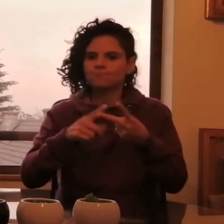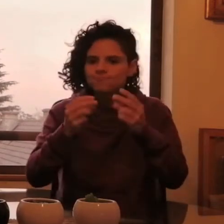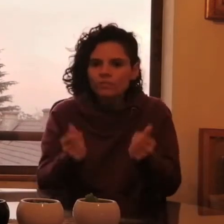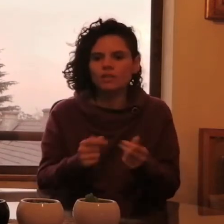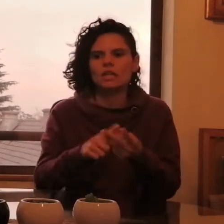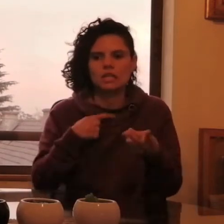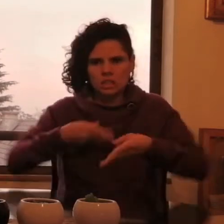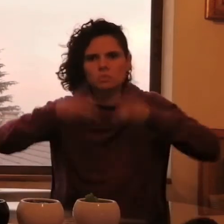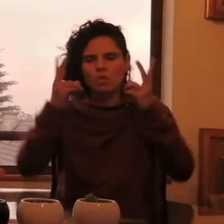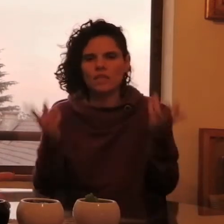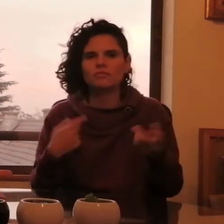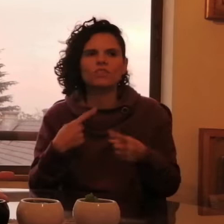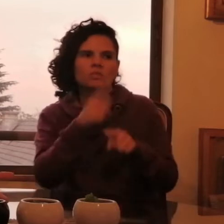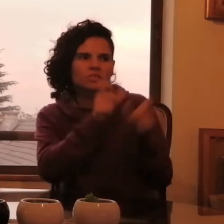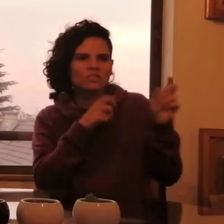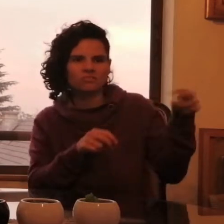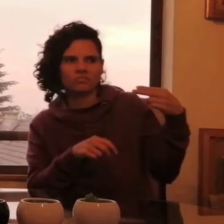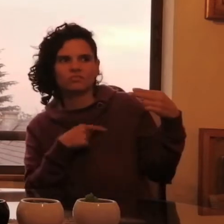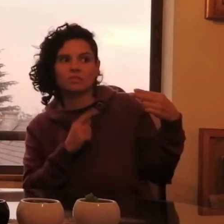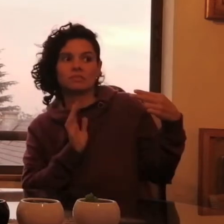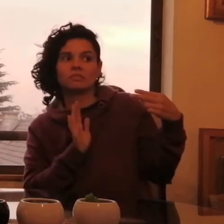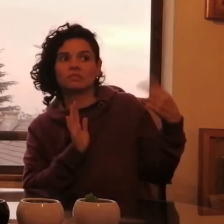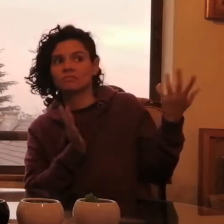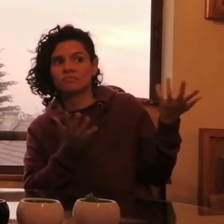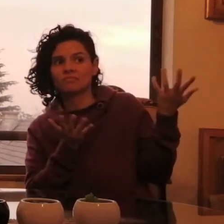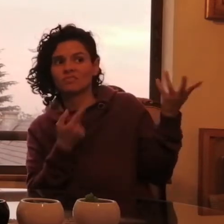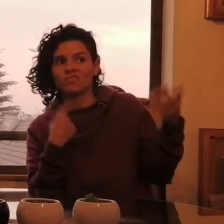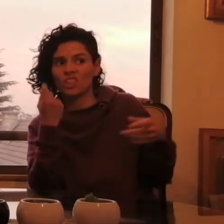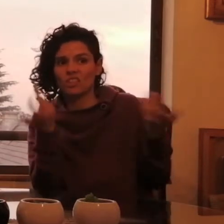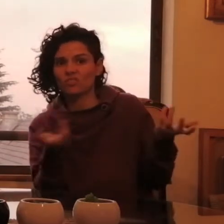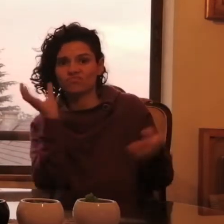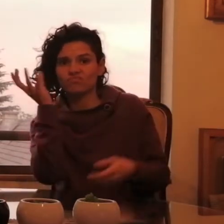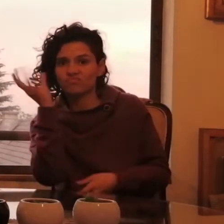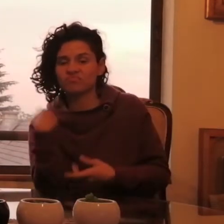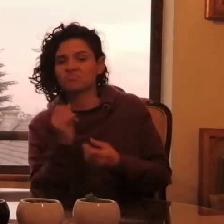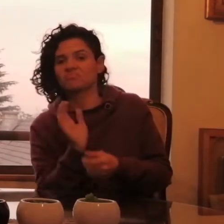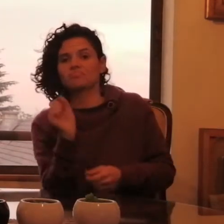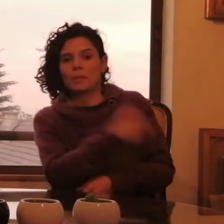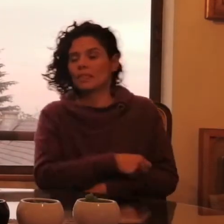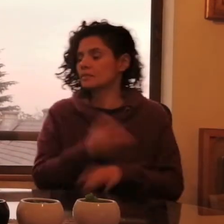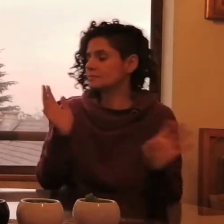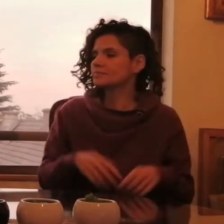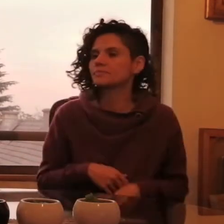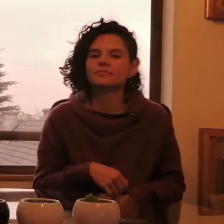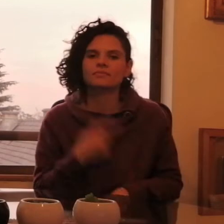el resto filo - y si alguien me molestaba lo miraba como no entiendo adiós, no te pesco chao